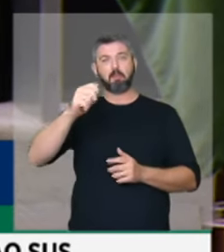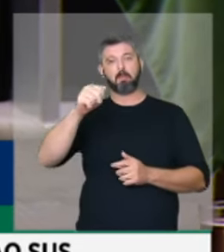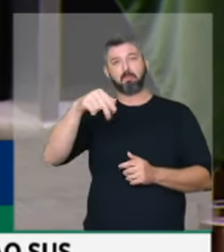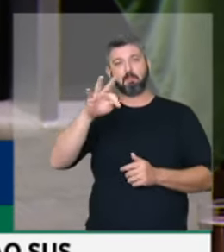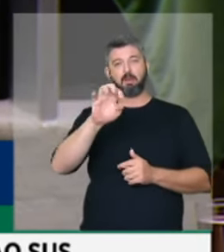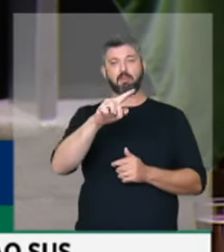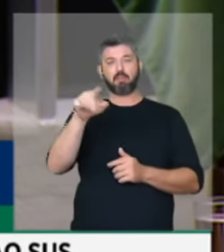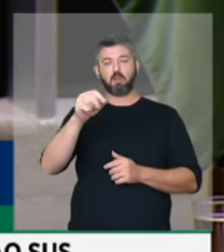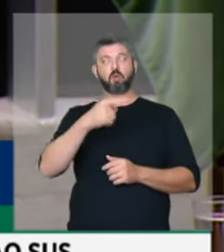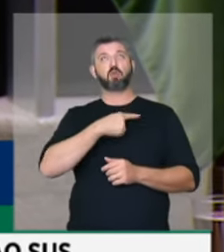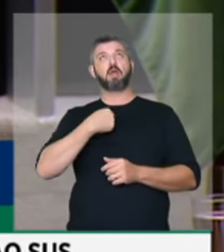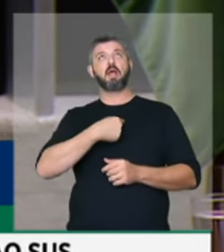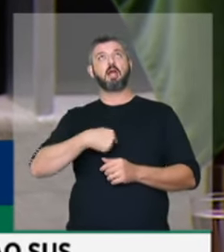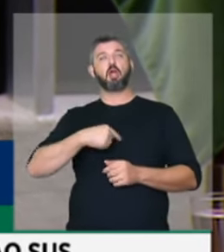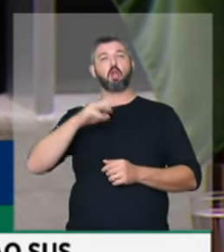PACIENTE ÃO DOS HERÓIS NACIONAIS. RECEBA, DEPUTADO